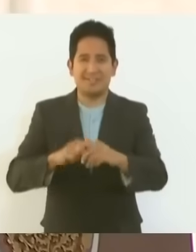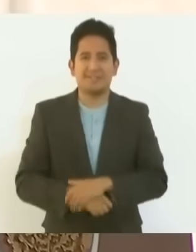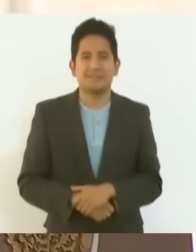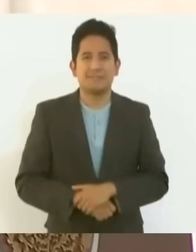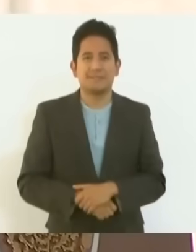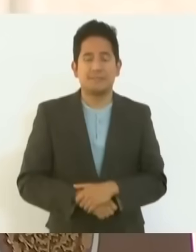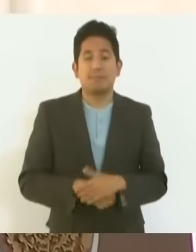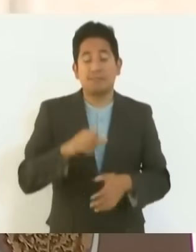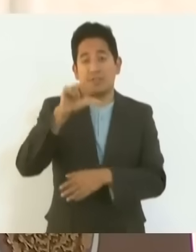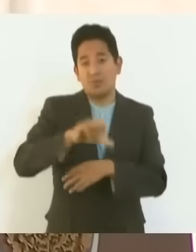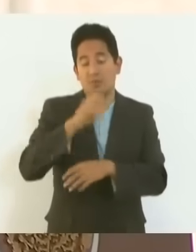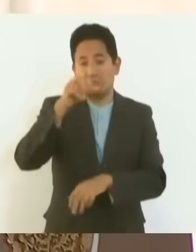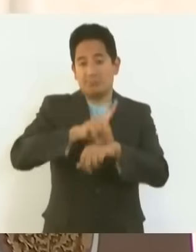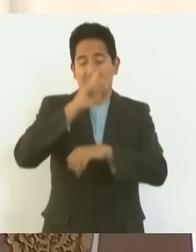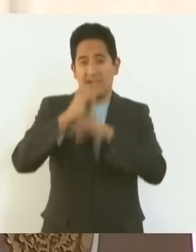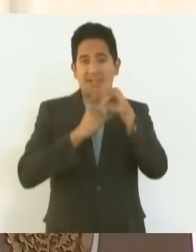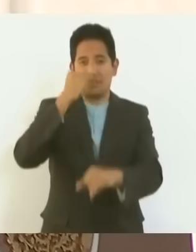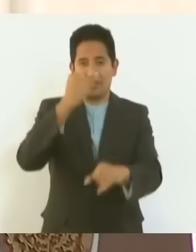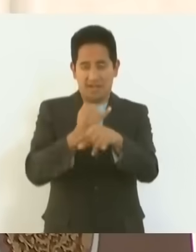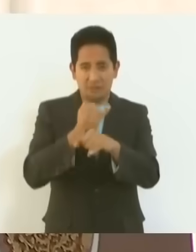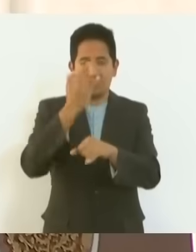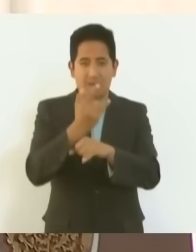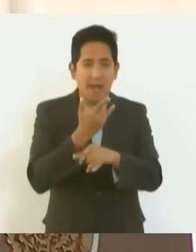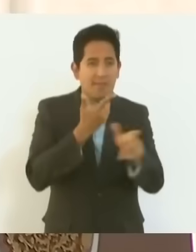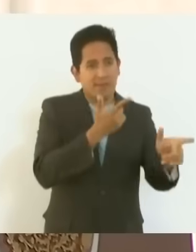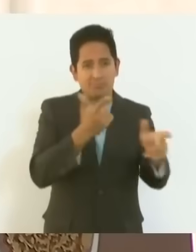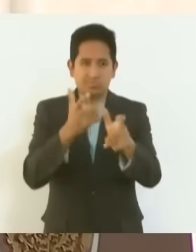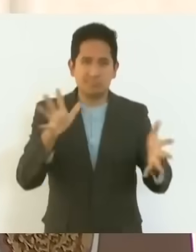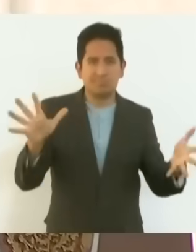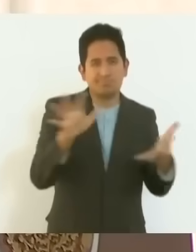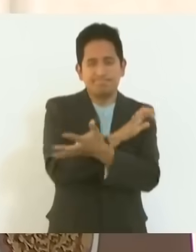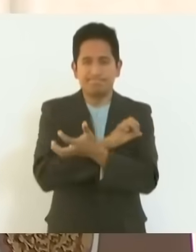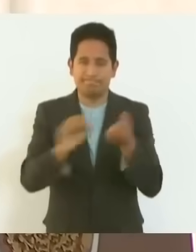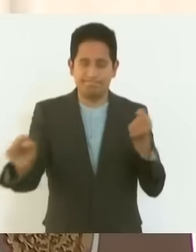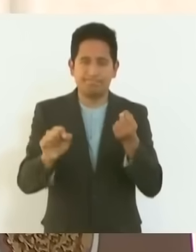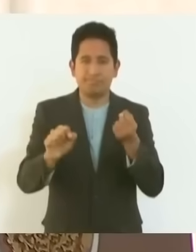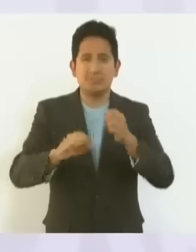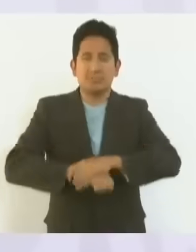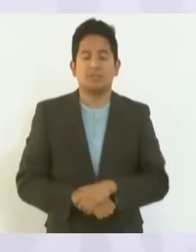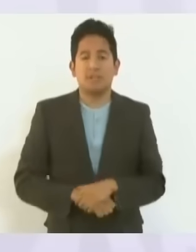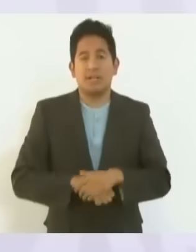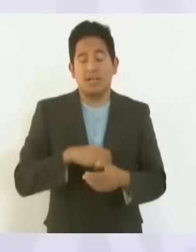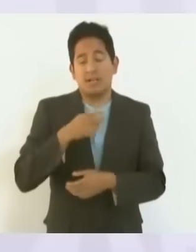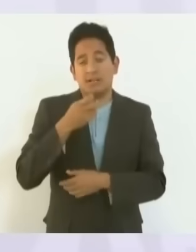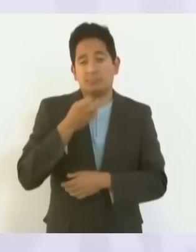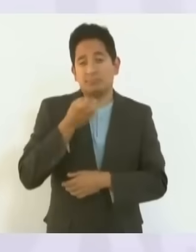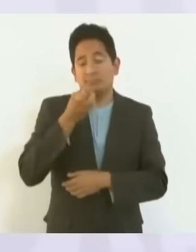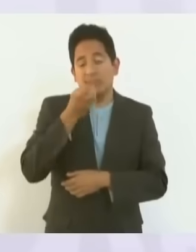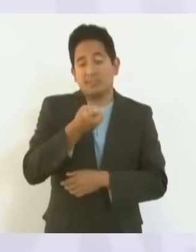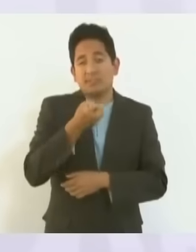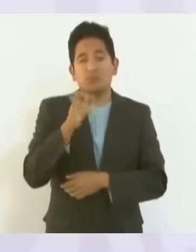internacional del desarme, de la destrucción de armas de fuego, pues es un momento para reconocer